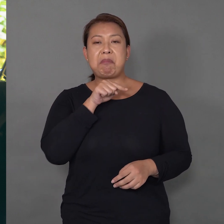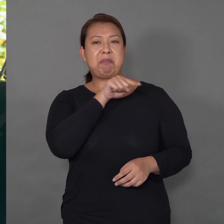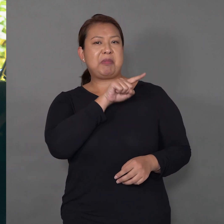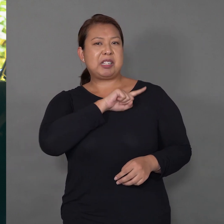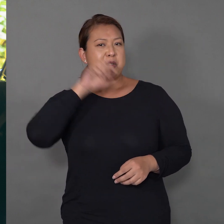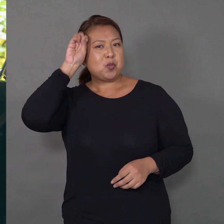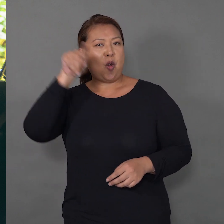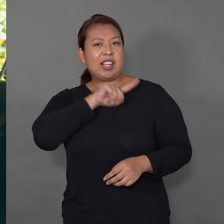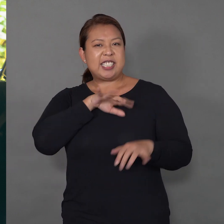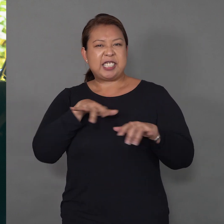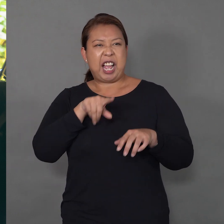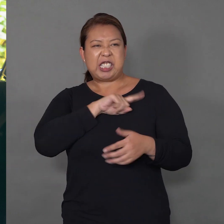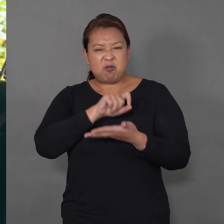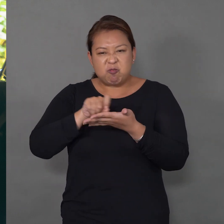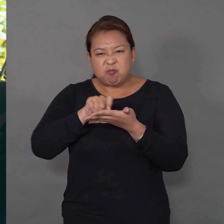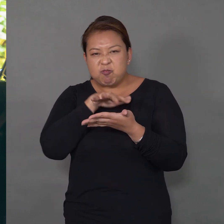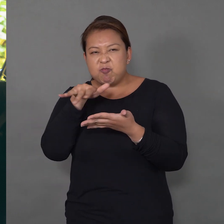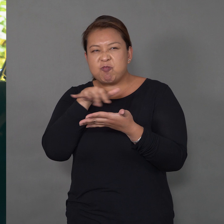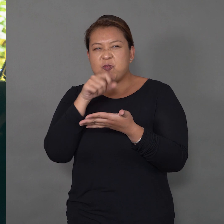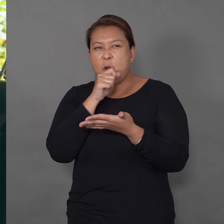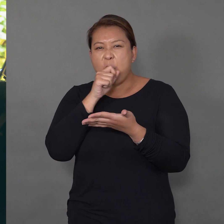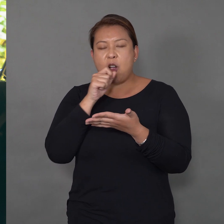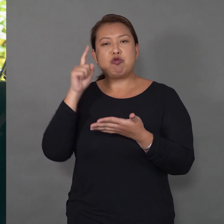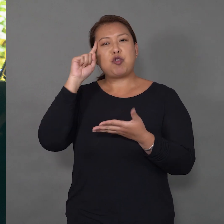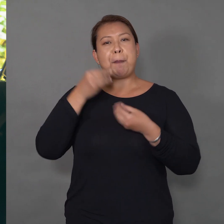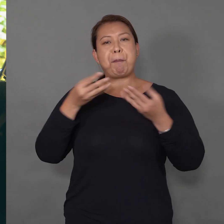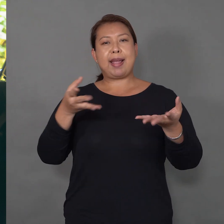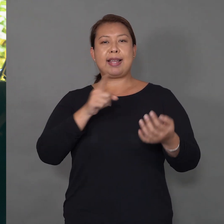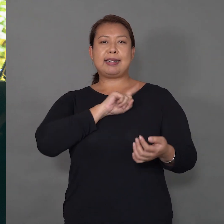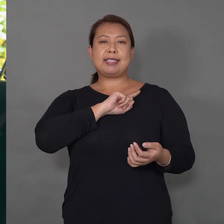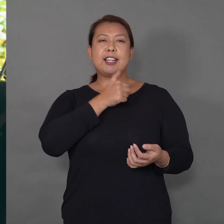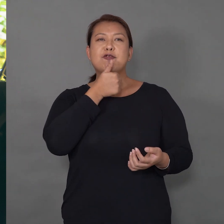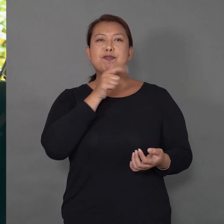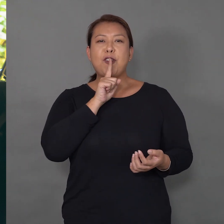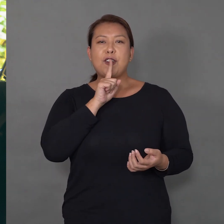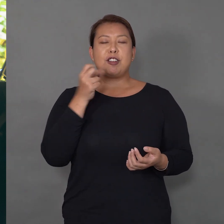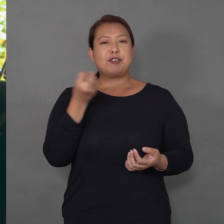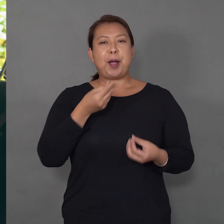由凱恩自彈自唱，她首次作曲填詞 送給包括自己父母和